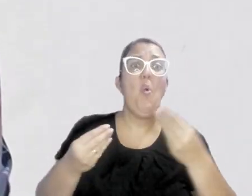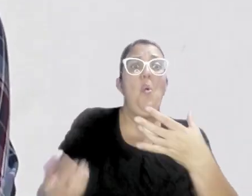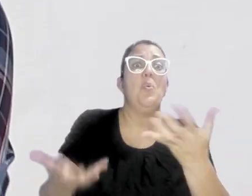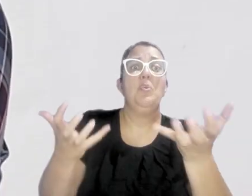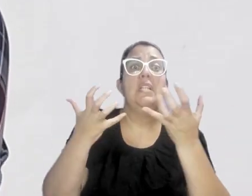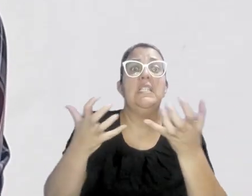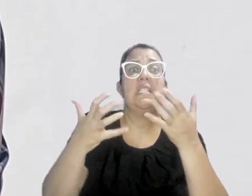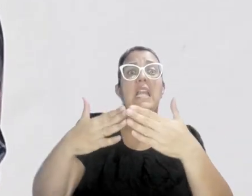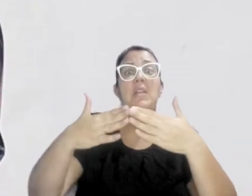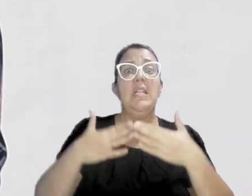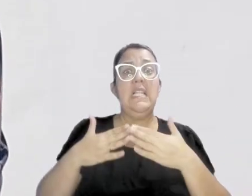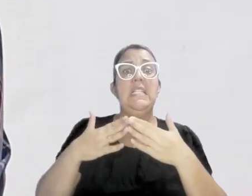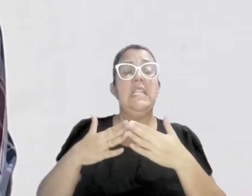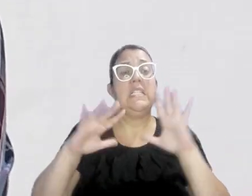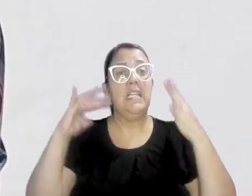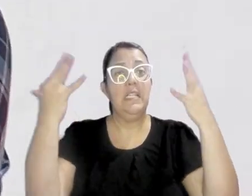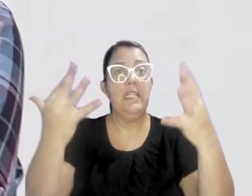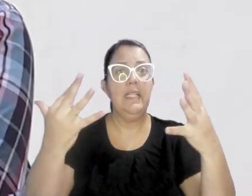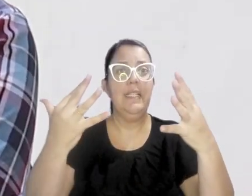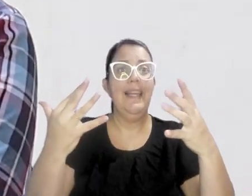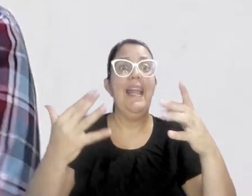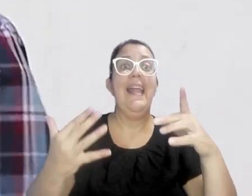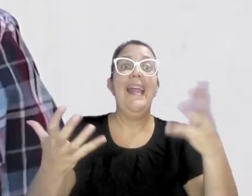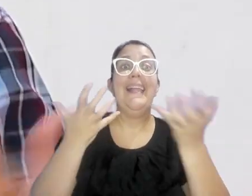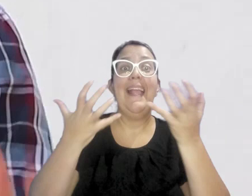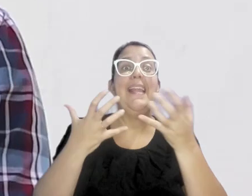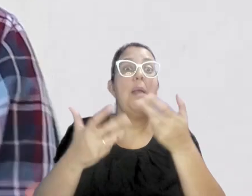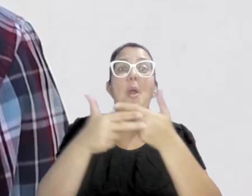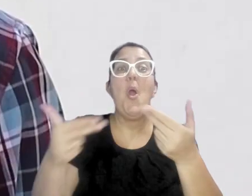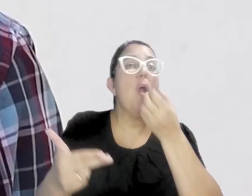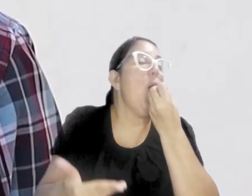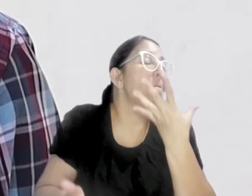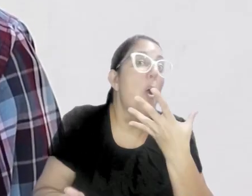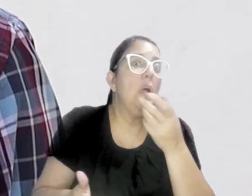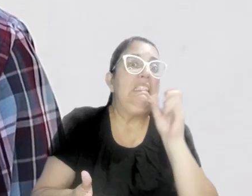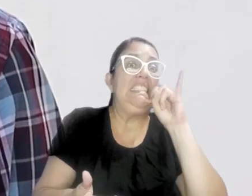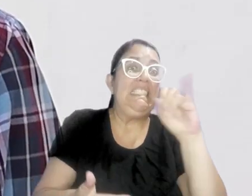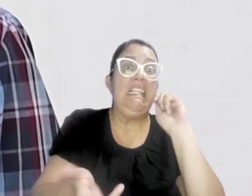o licenciamento ambiental tenha desempenho de Ferrari, se a gente está pagando por uma carroça?